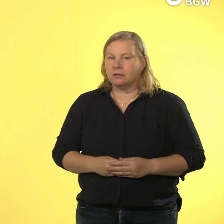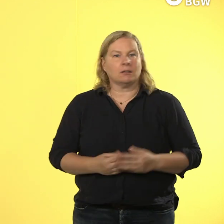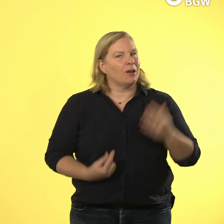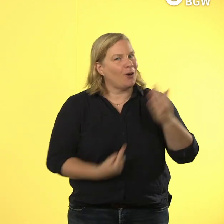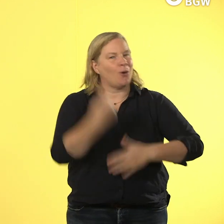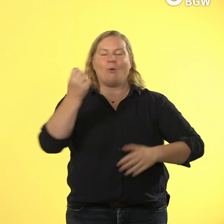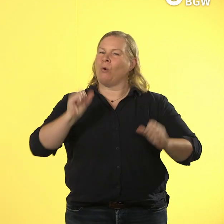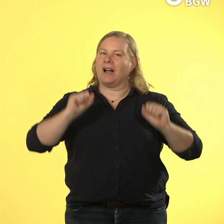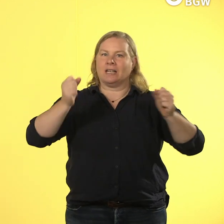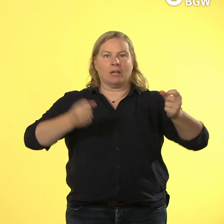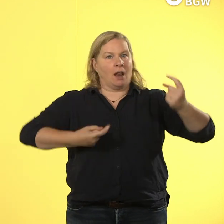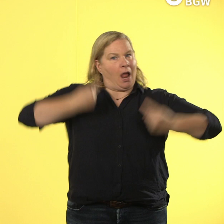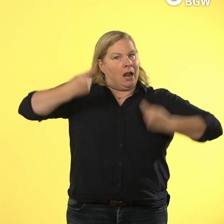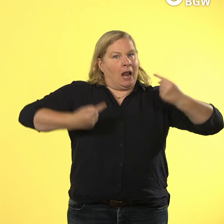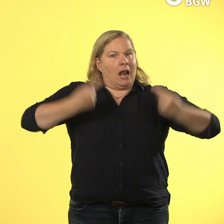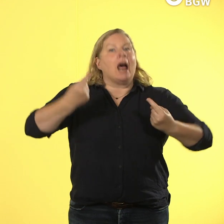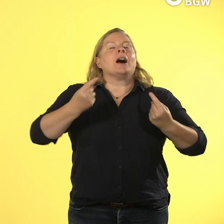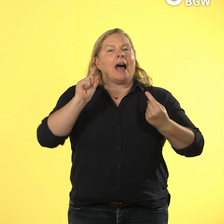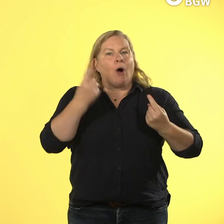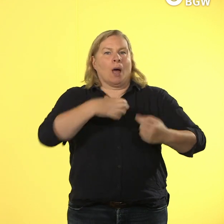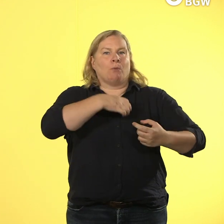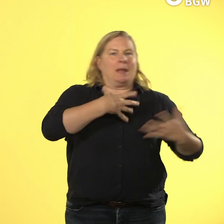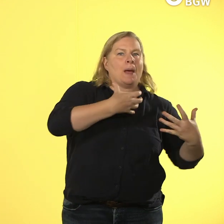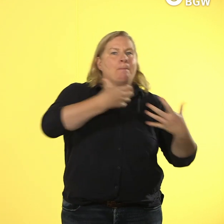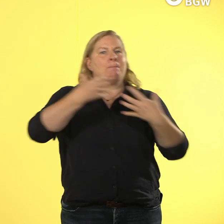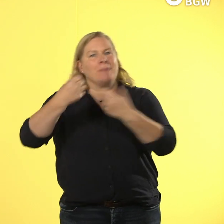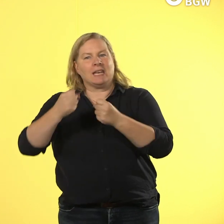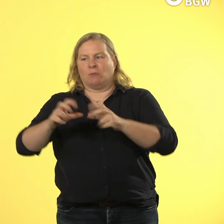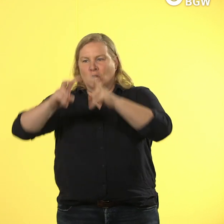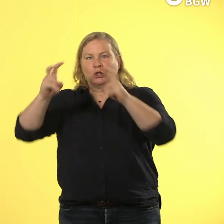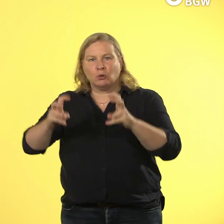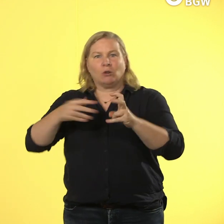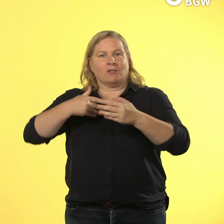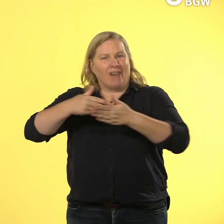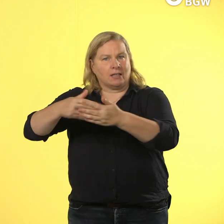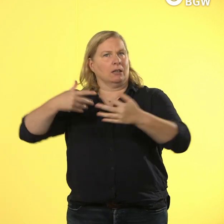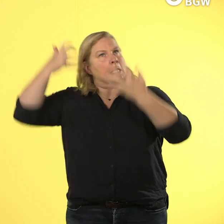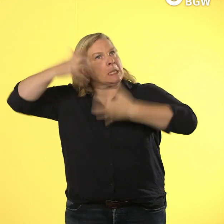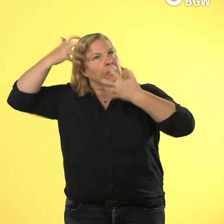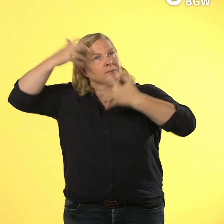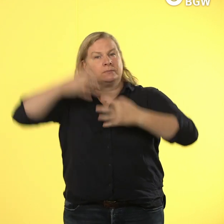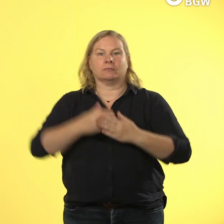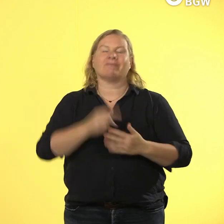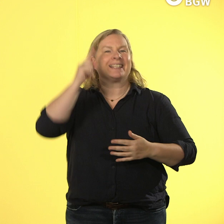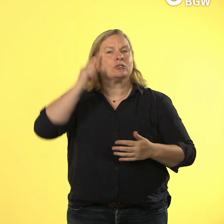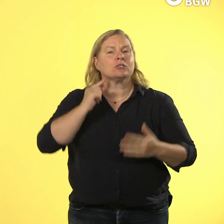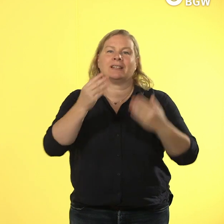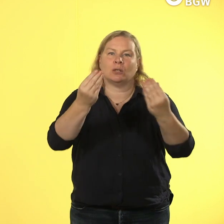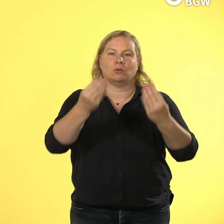wir können beim Stress ist es das Problem, wir können uns richtig in etwas hineingrübeln. Das Gehirn ist ein Simulierungsorgan.